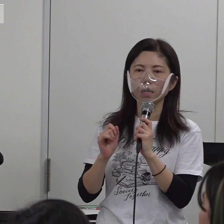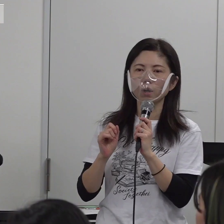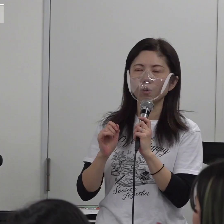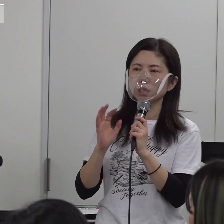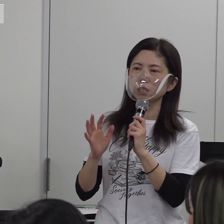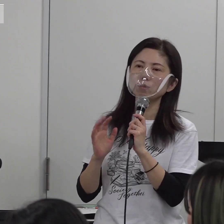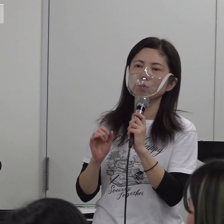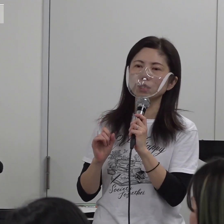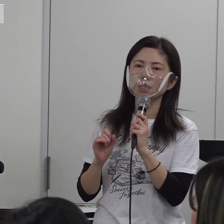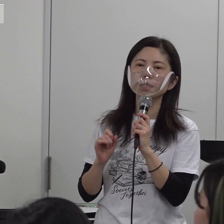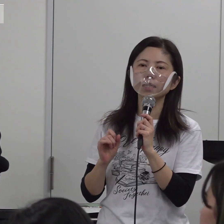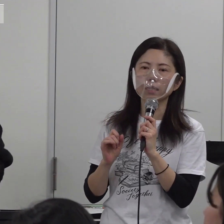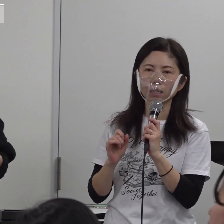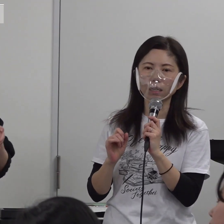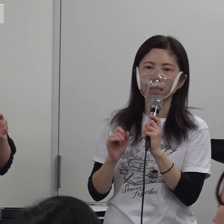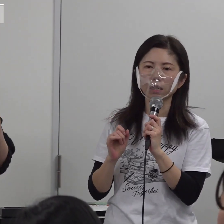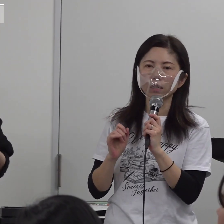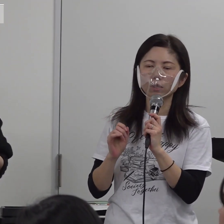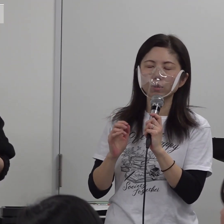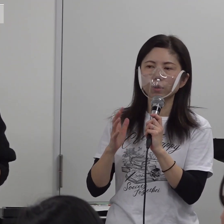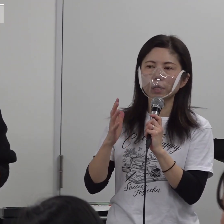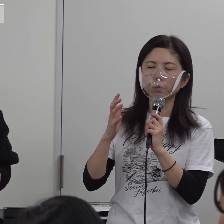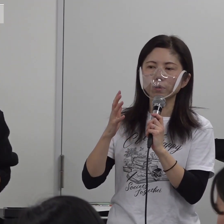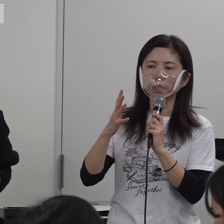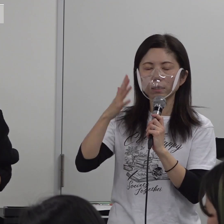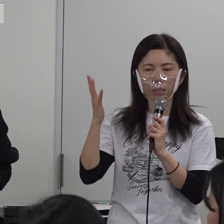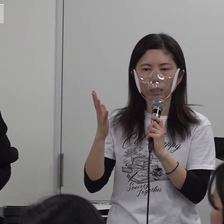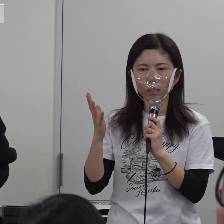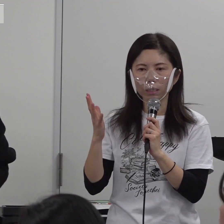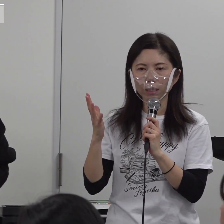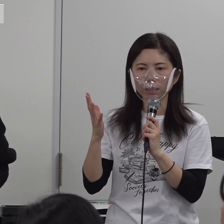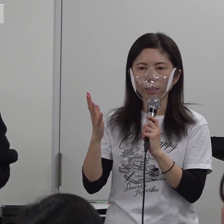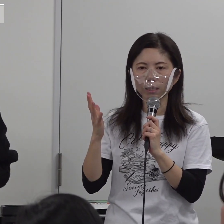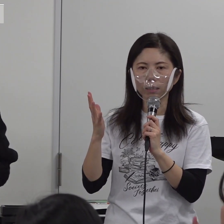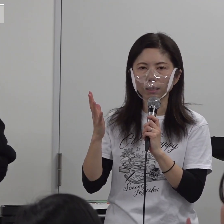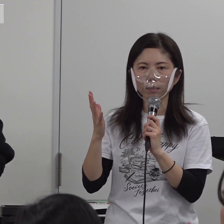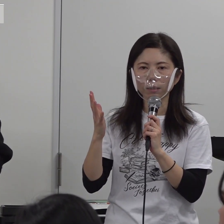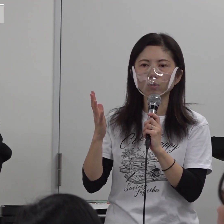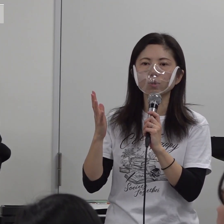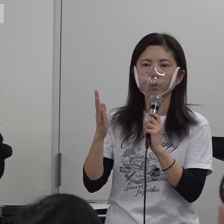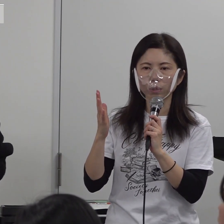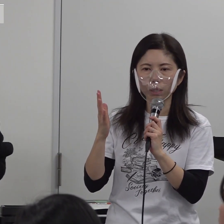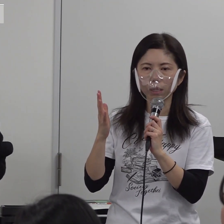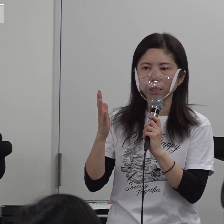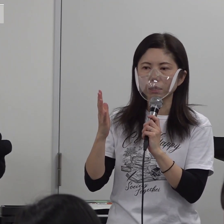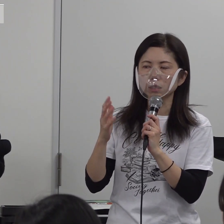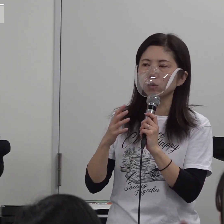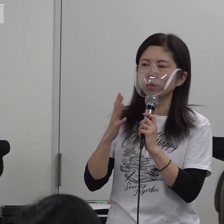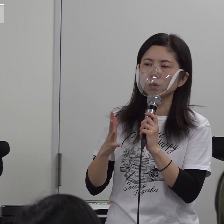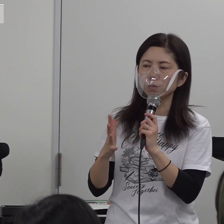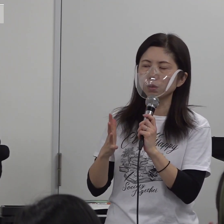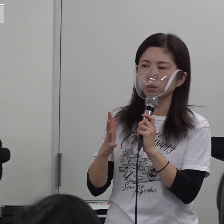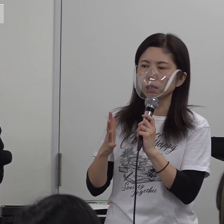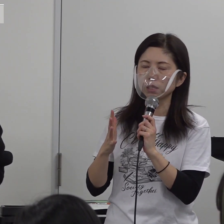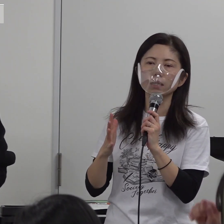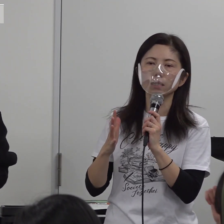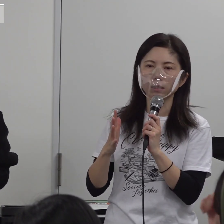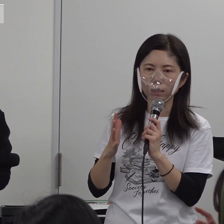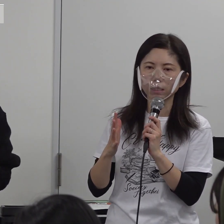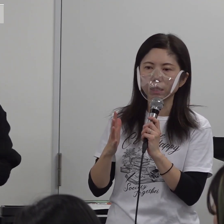お医者様も知らないから ちょっと精神疾患なんじゃないかなっていうことで治療もできないし